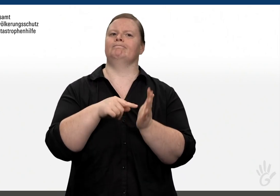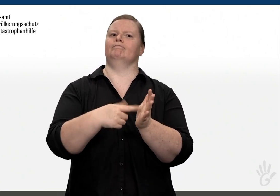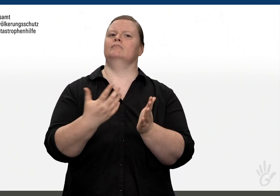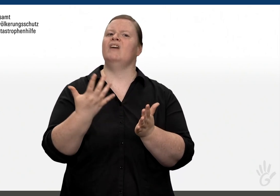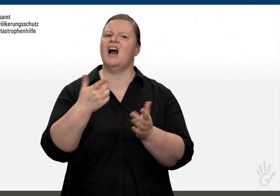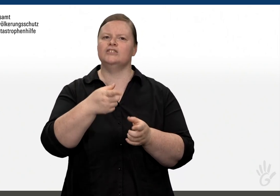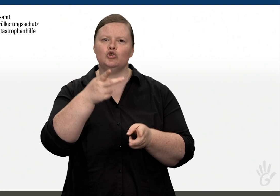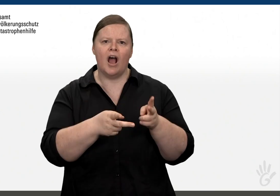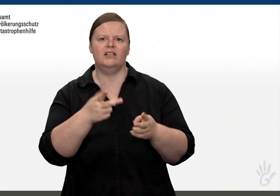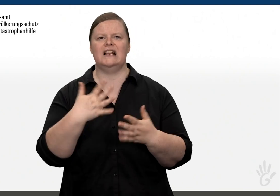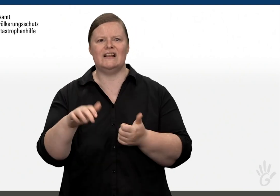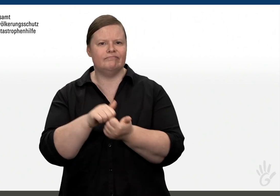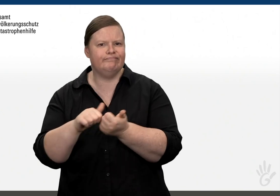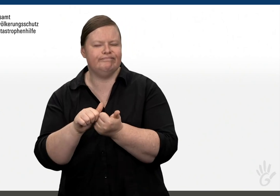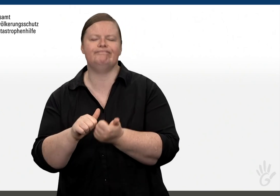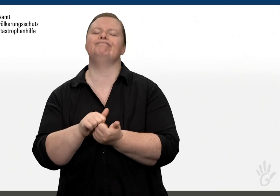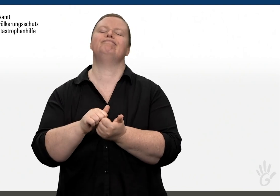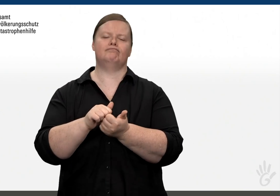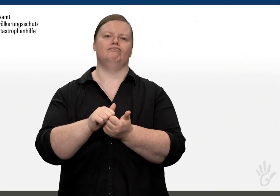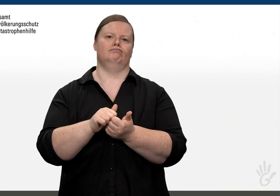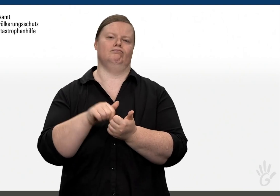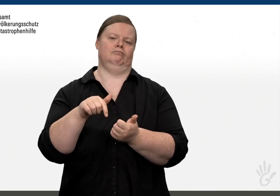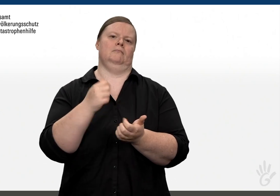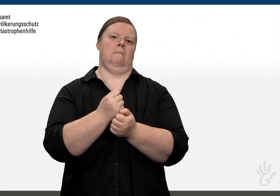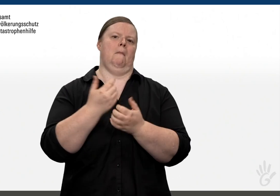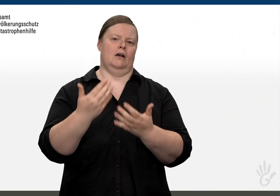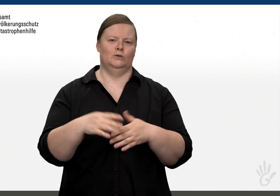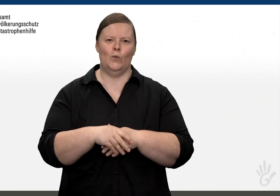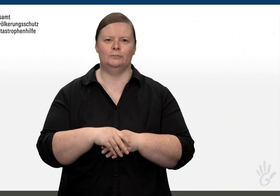was beschädigt oder zerstört worden ist.